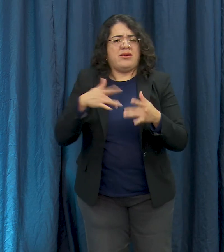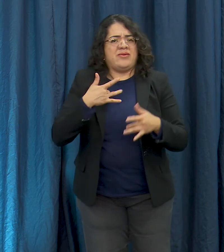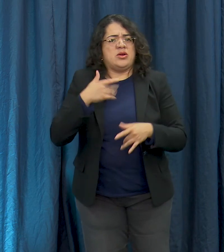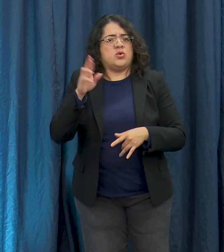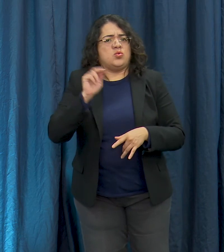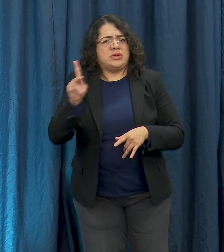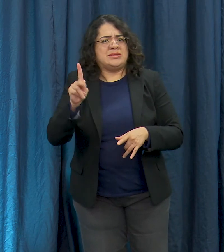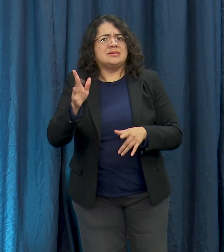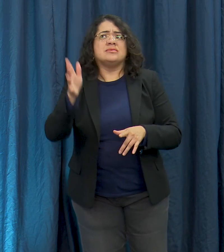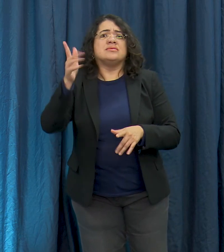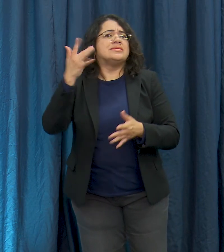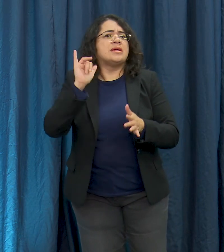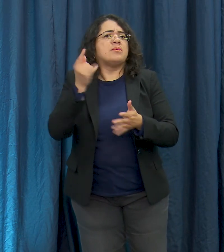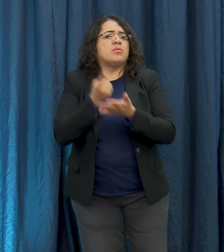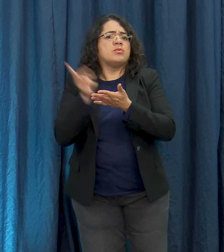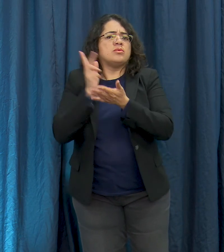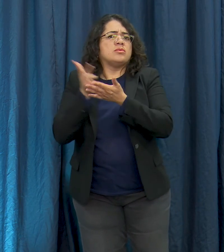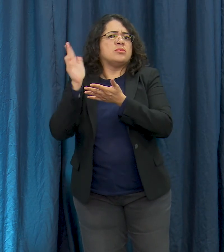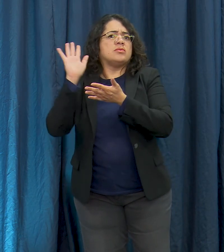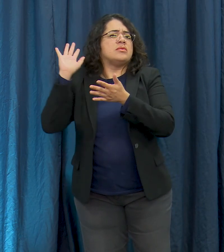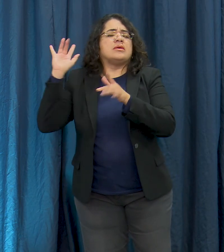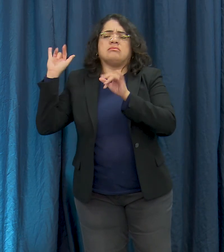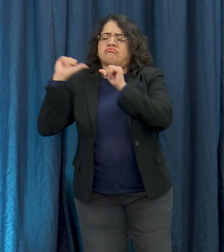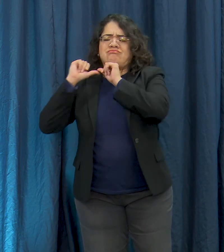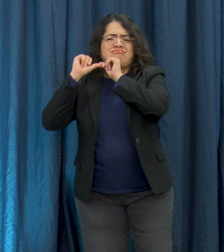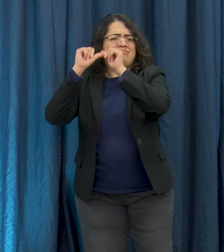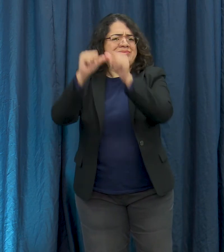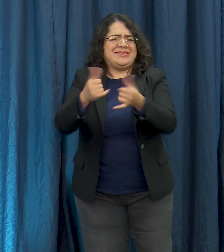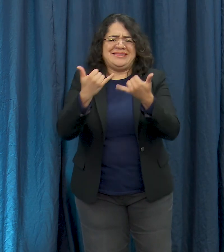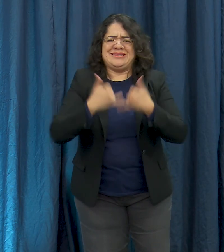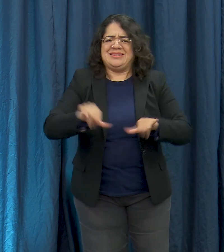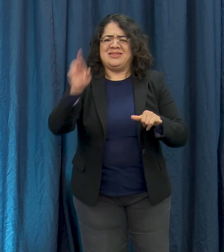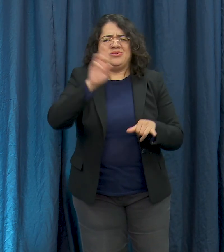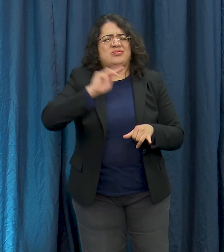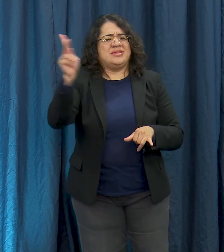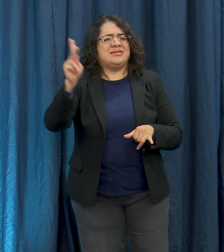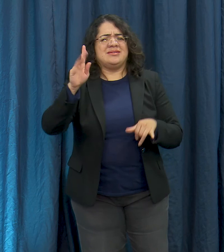y de forma gradual regressor a MOS a knowest actividad para minima star este